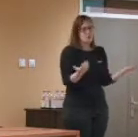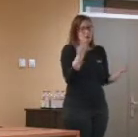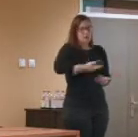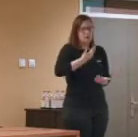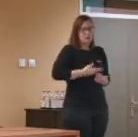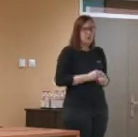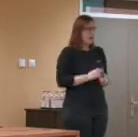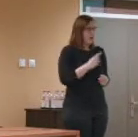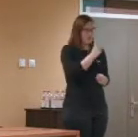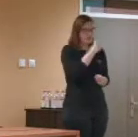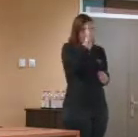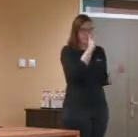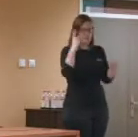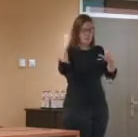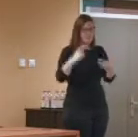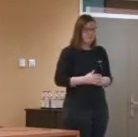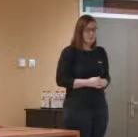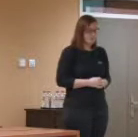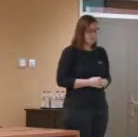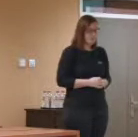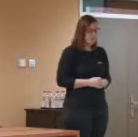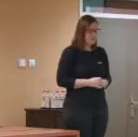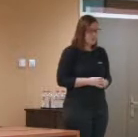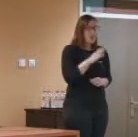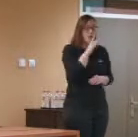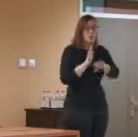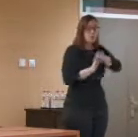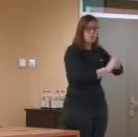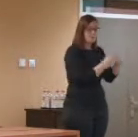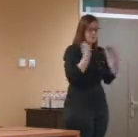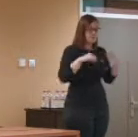Una vez situados ya en el contexto que tenemos, paso a hablar del papel que